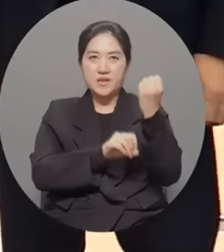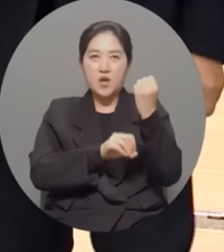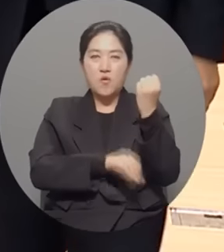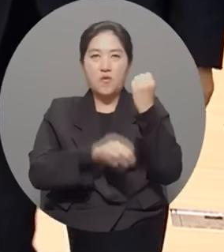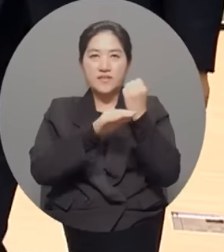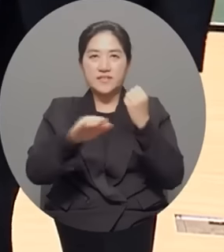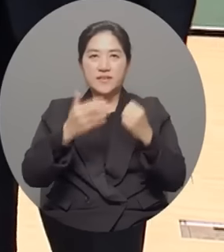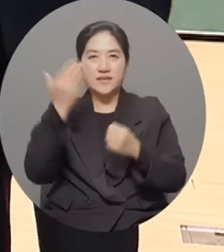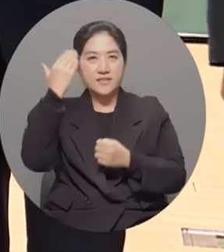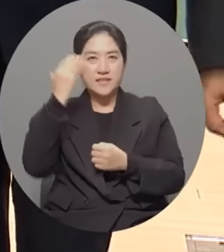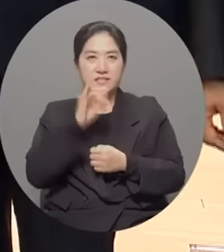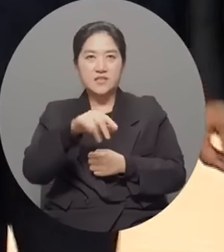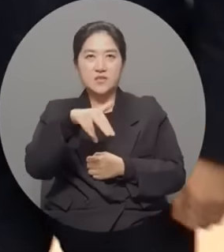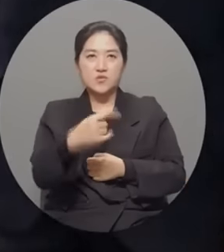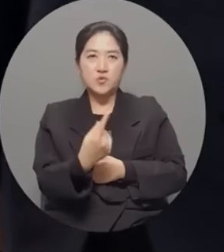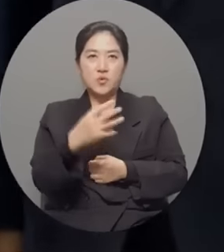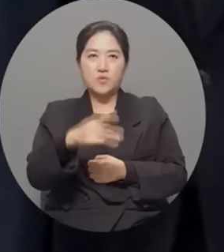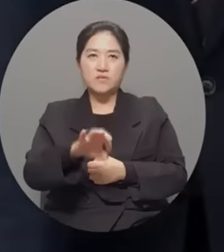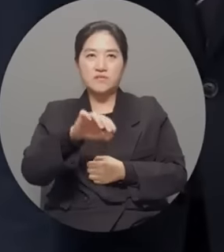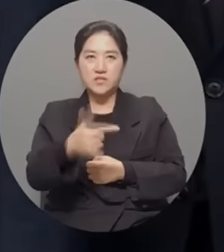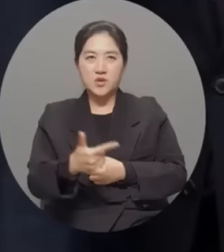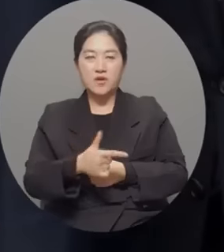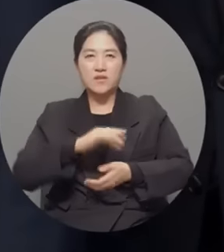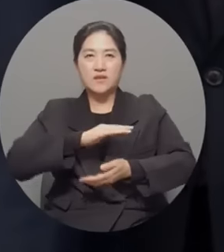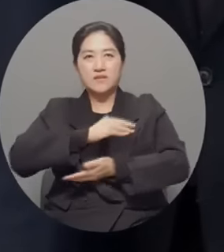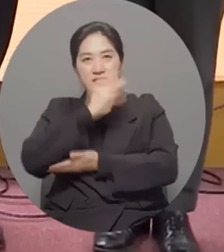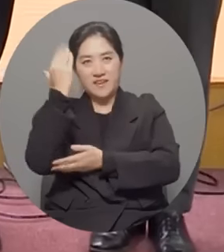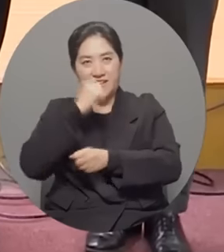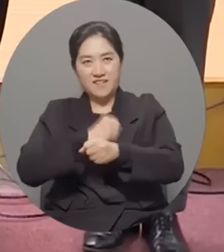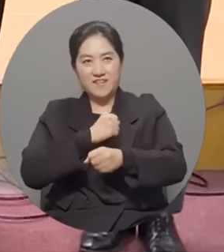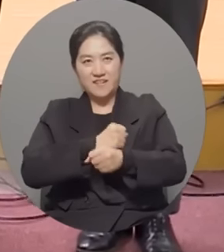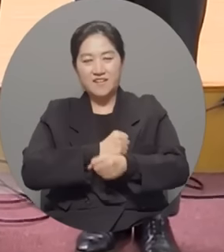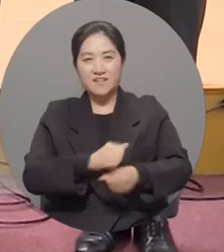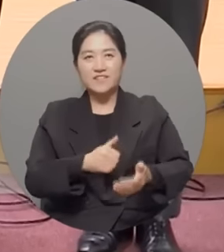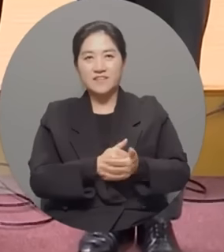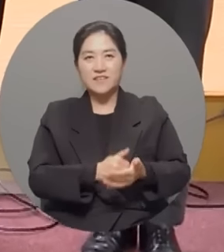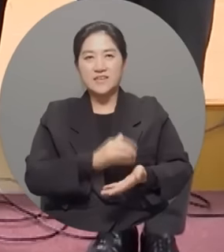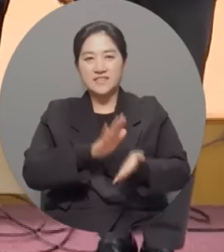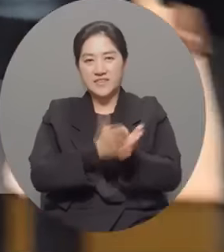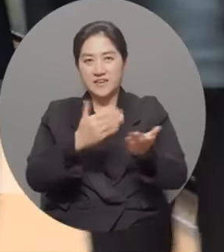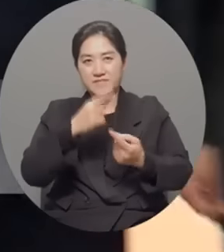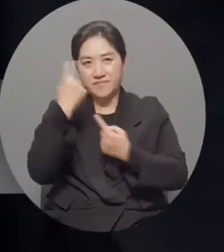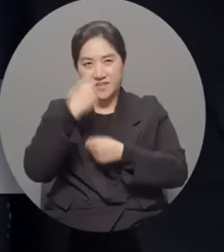비주류 4인방 모임인 원칙과 상식 소속 조응천 의원의 북콘서트가 열렸습니다.